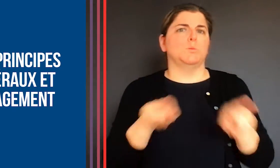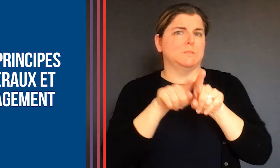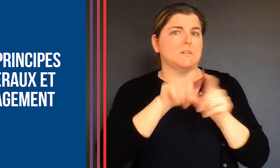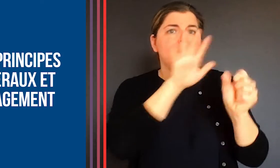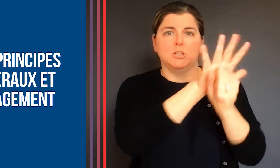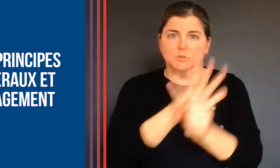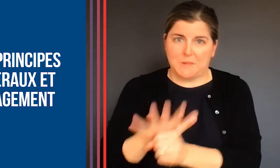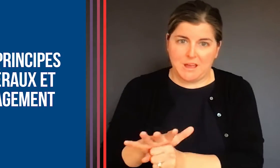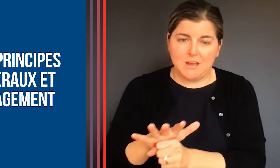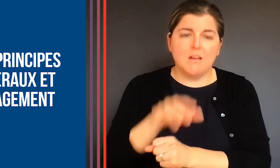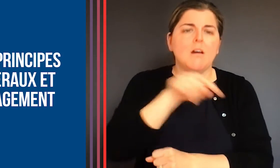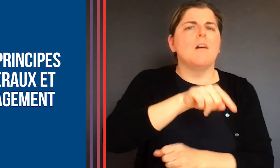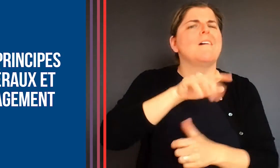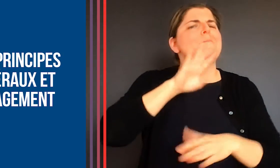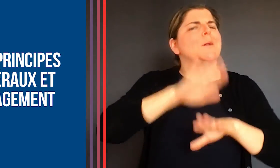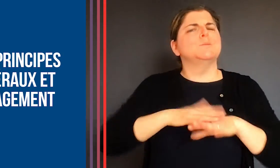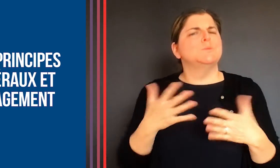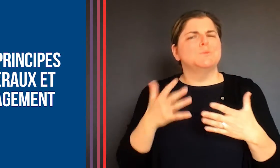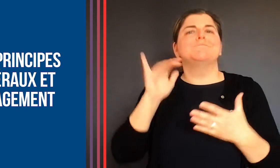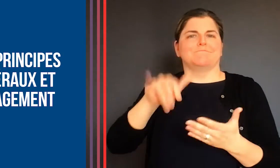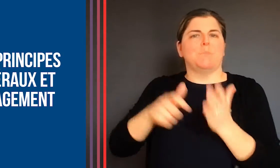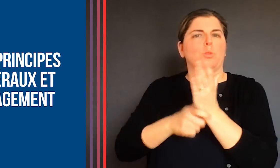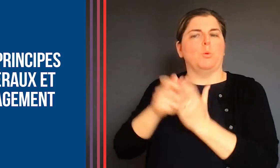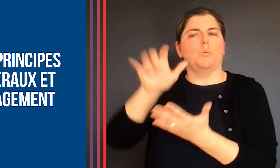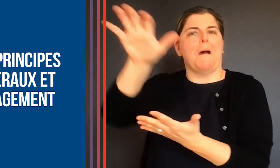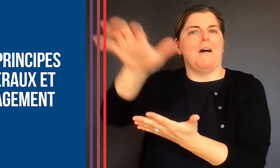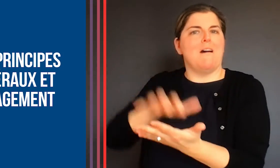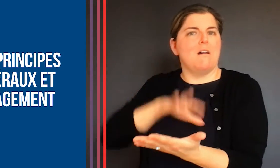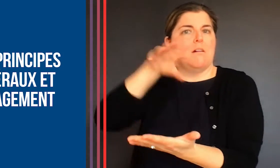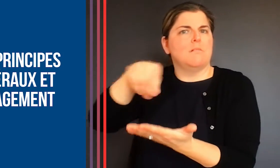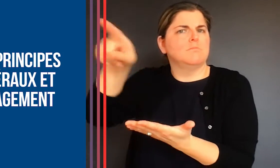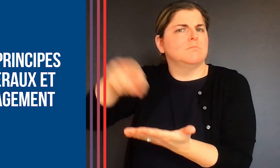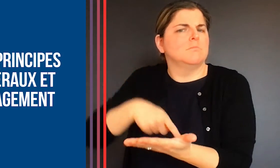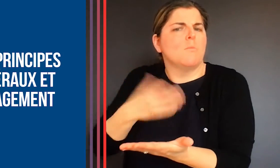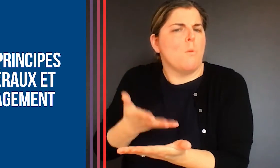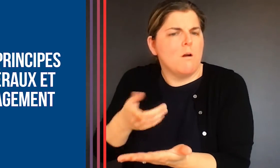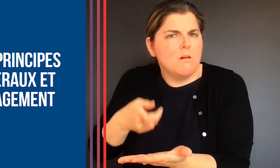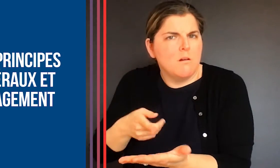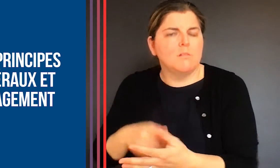généraux et engagements, présente l’ensemble